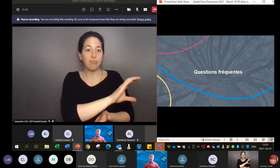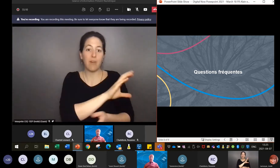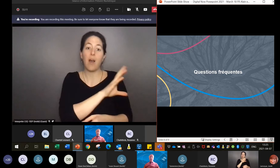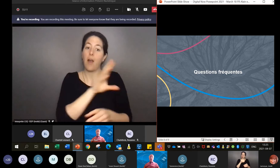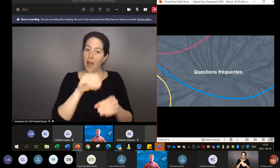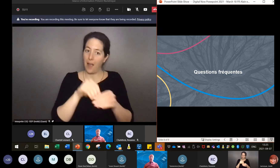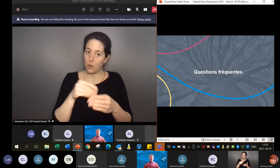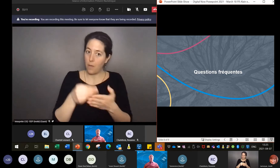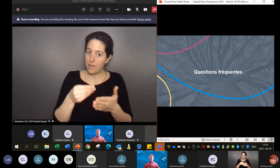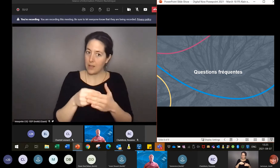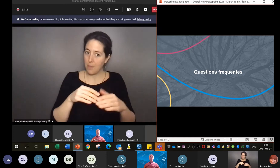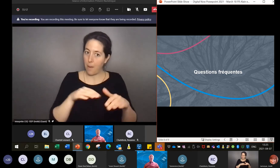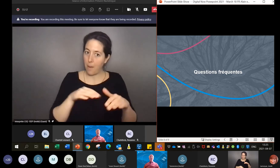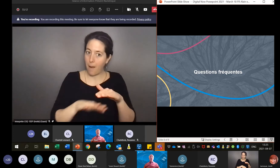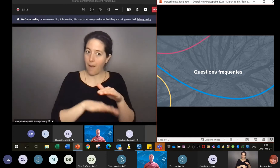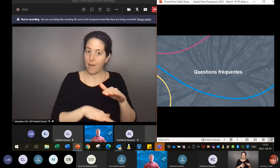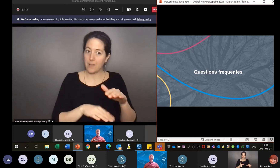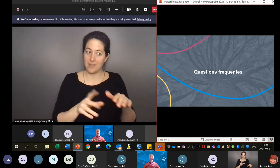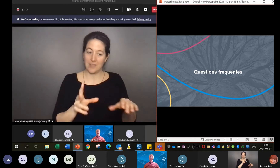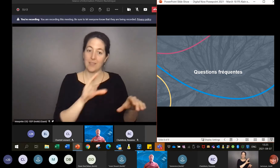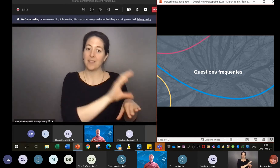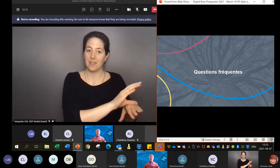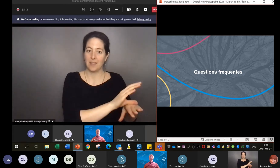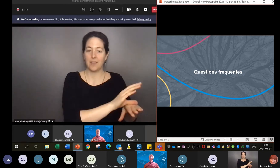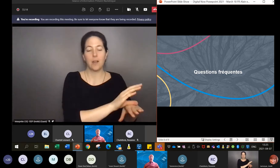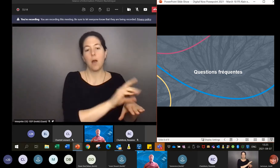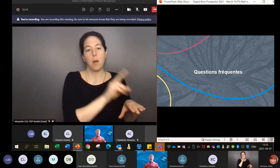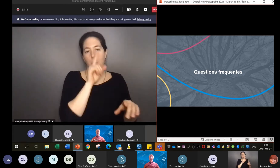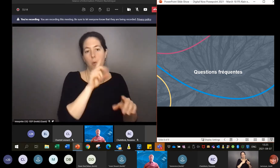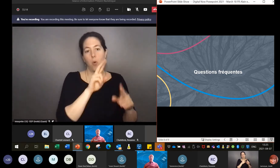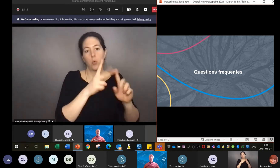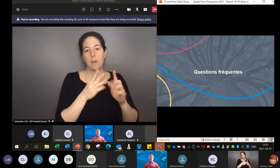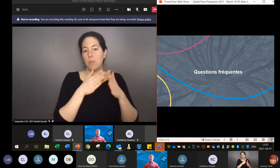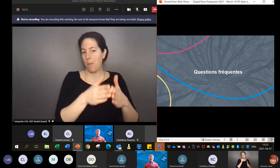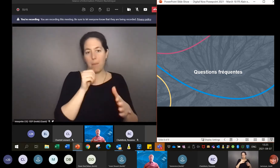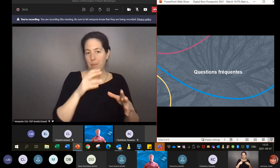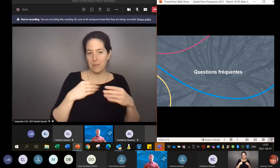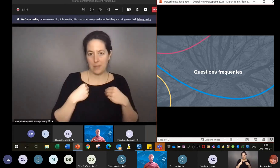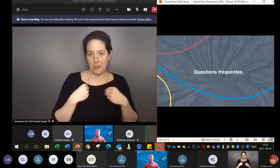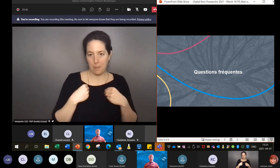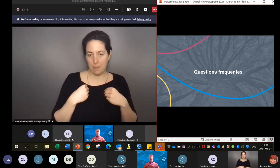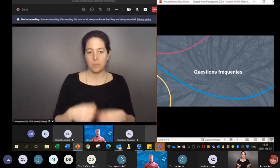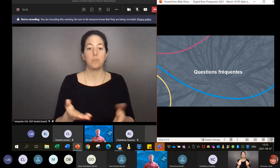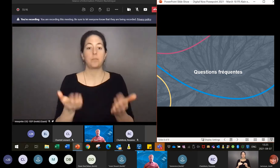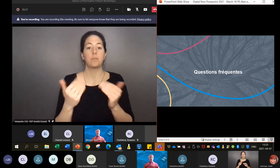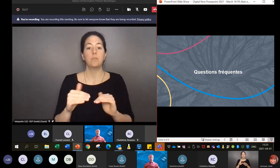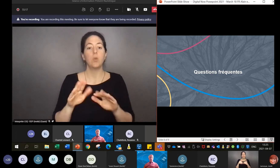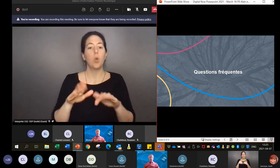pas admissibles. Tout ce qui est considéré comme faisant partie de